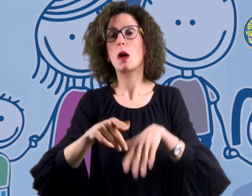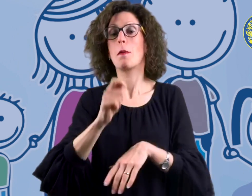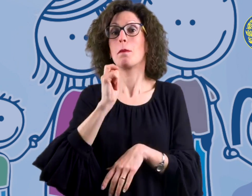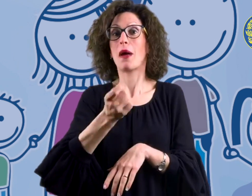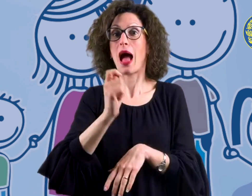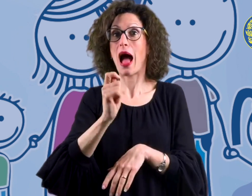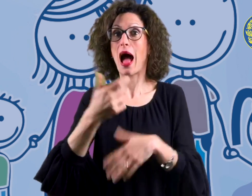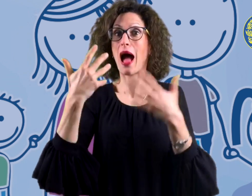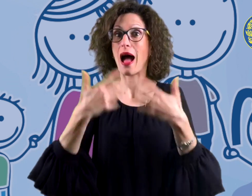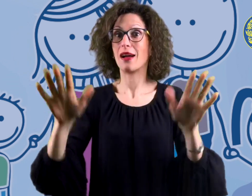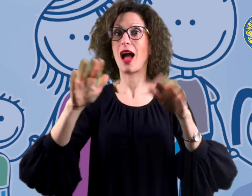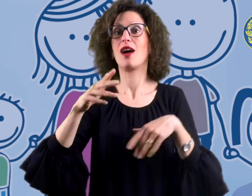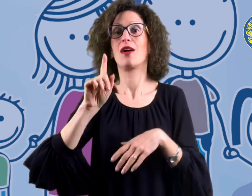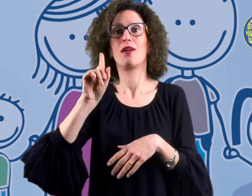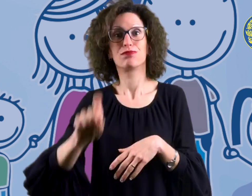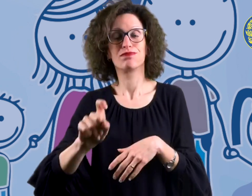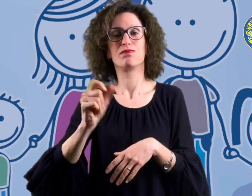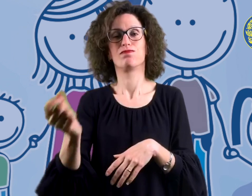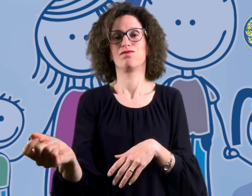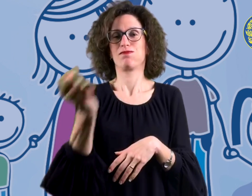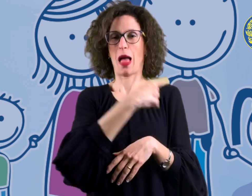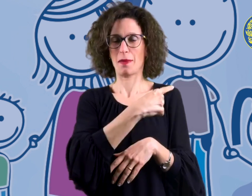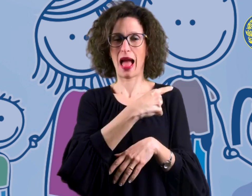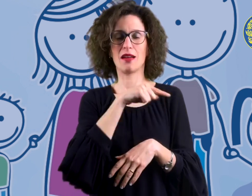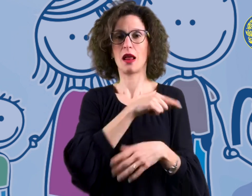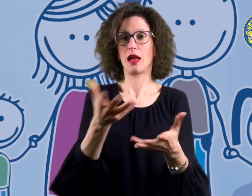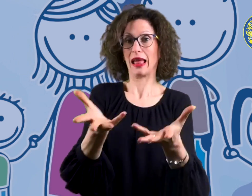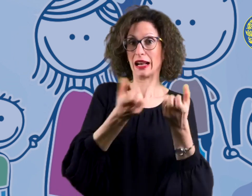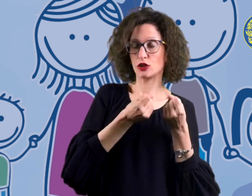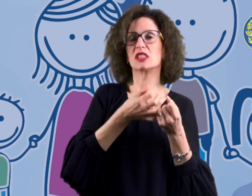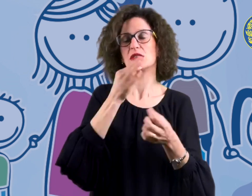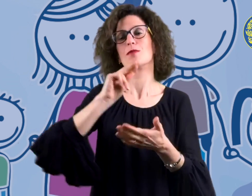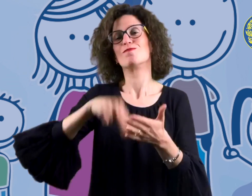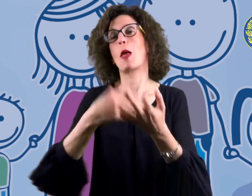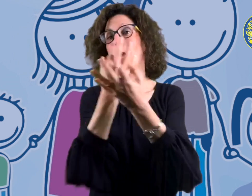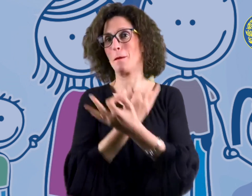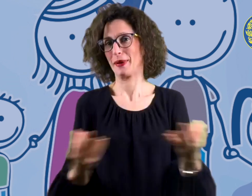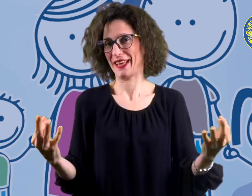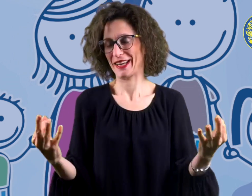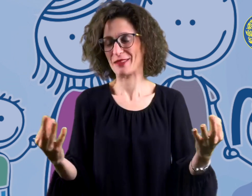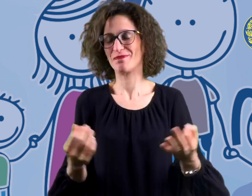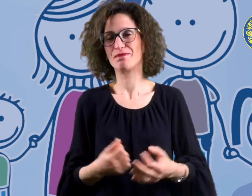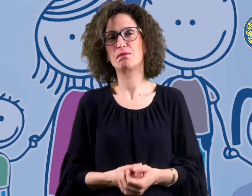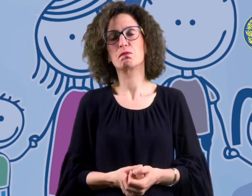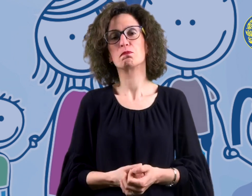Dopo aver eseguito il pagamento verrà inviata una mail automaticamente la ricezione della mail indica l'avvenuta iscrizione. Se avete dubbi o volete informazioni su